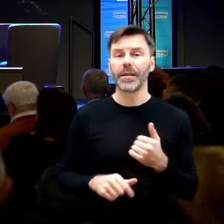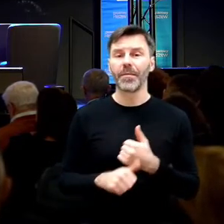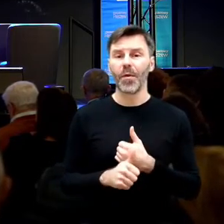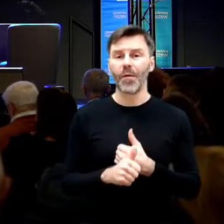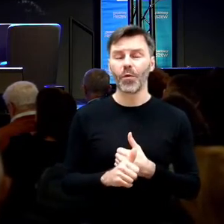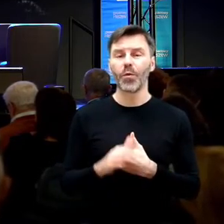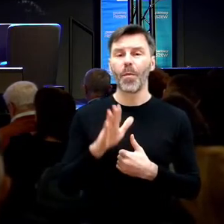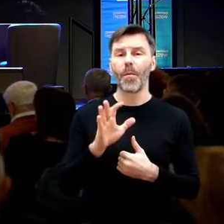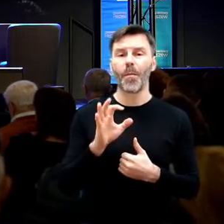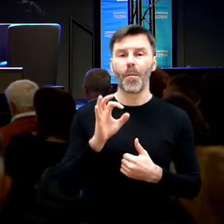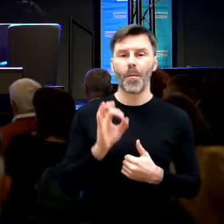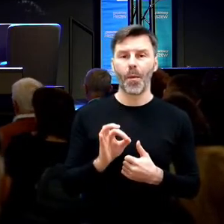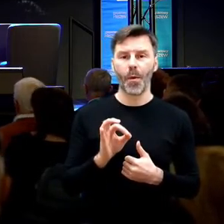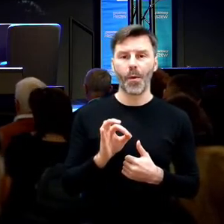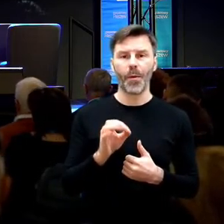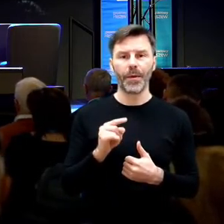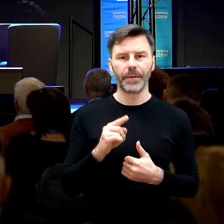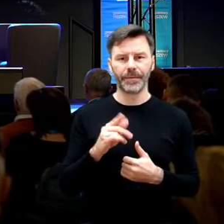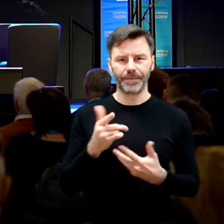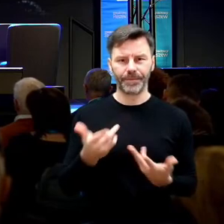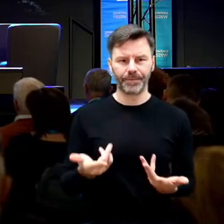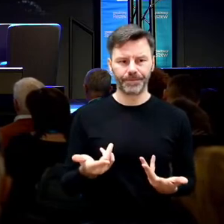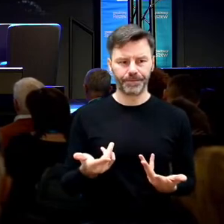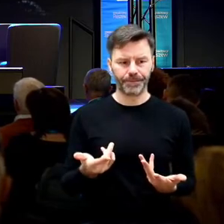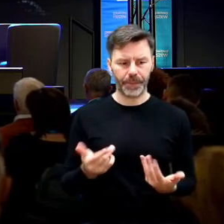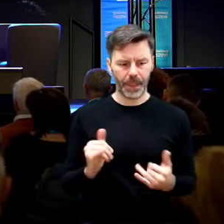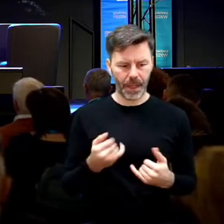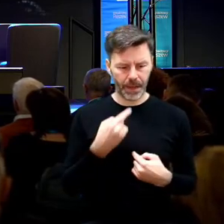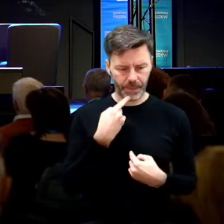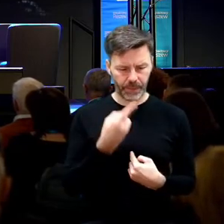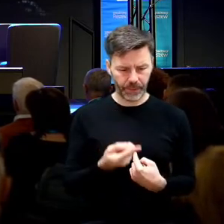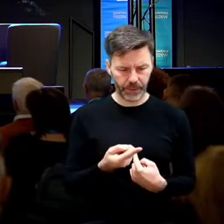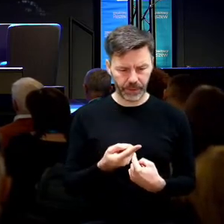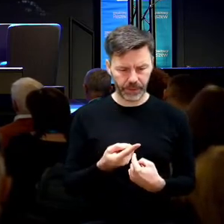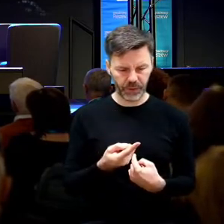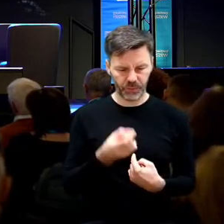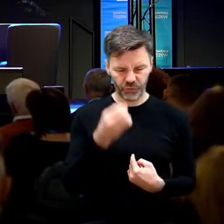do, brzydko ładnie mówiąc, reprodukcji,